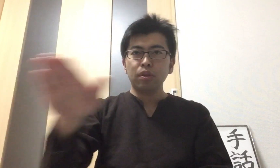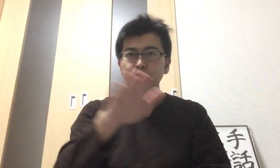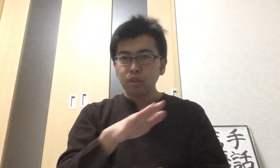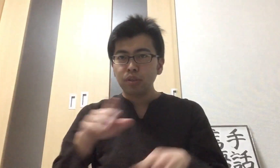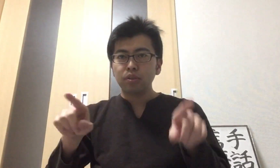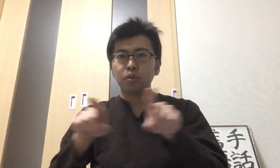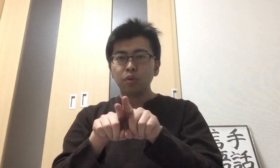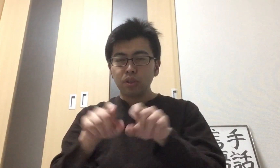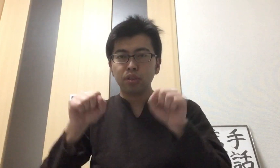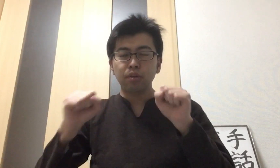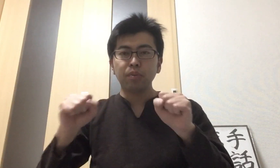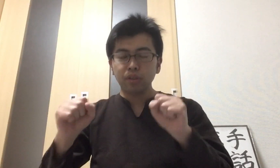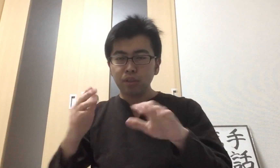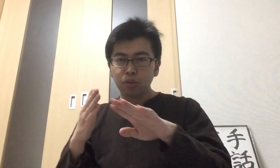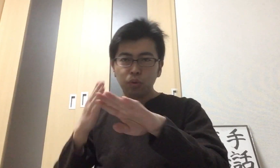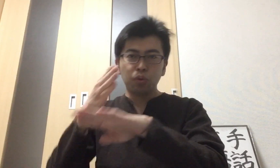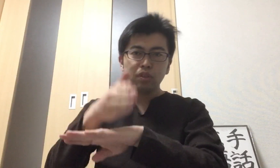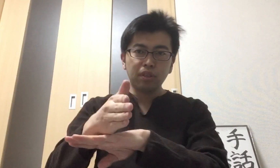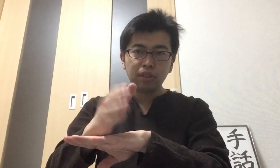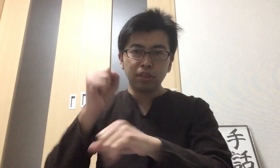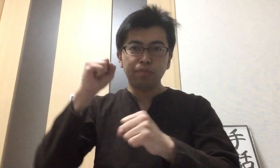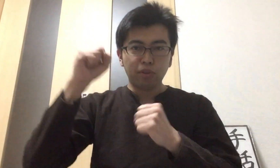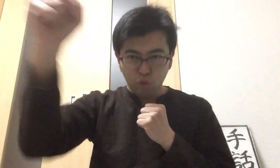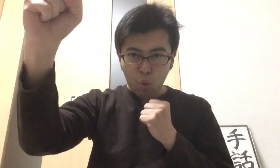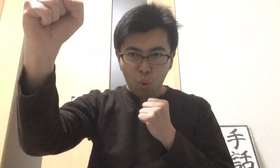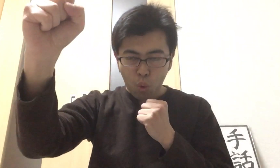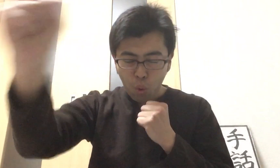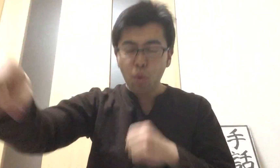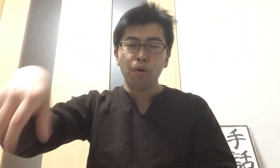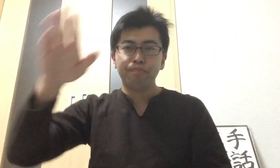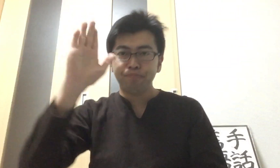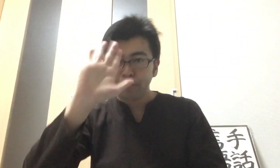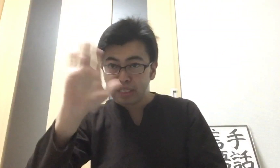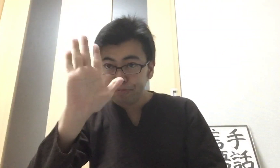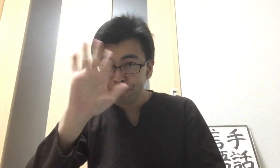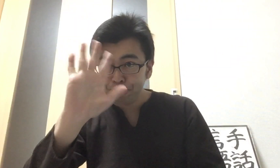皆で一緒に頑張って乗り越えていきましょう それでは